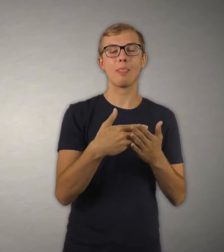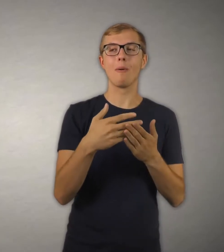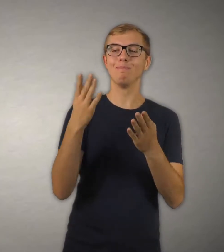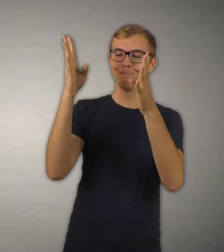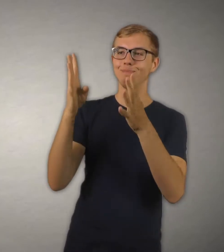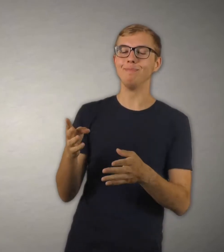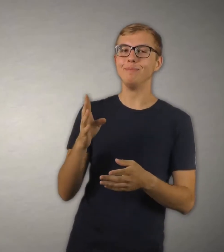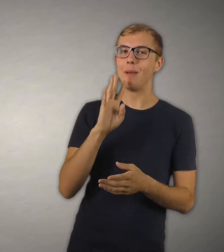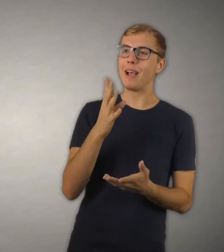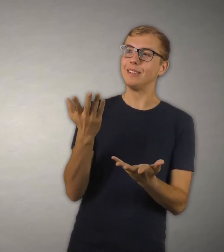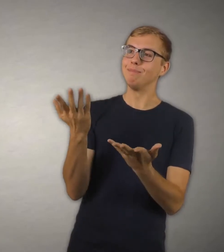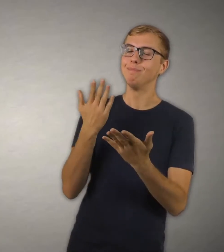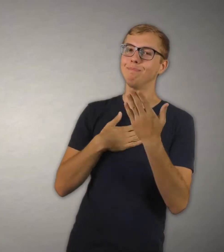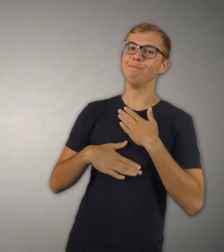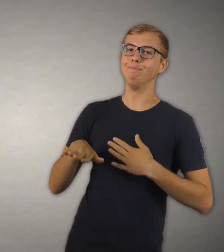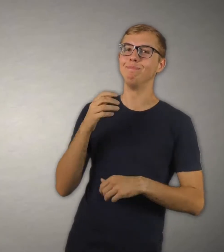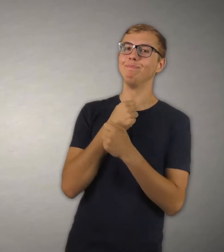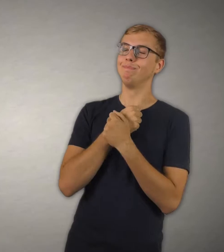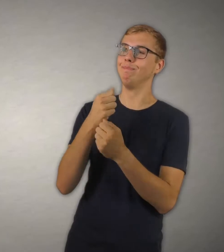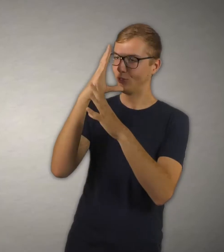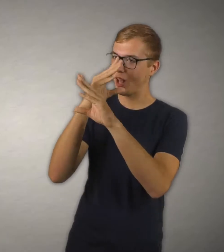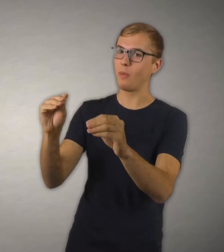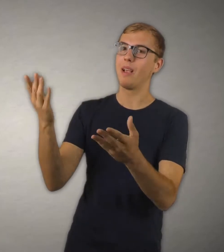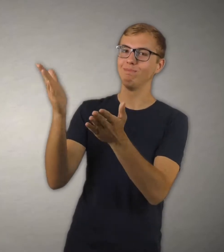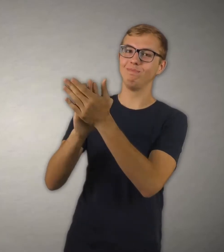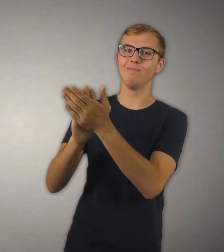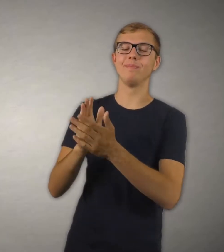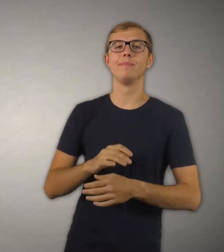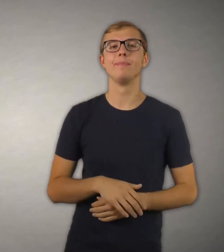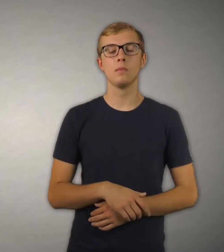Dlatego wszyscy go wielbili i darzyli szacunkiem.